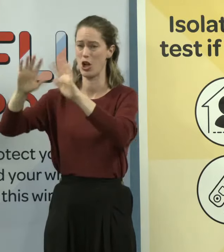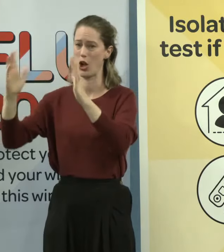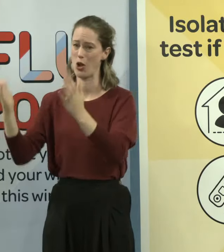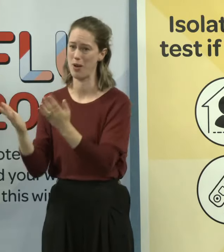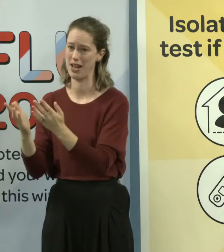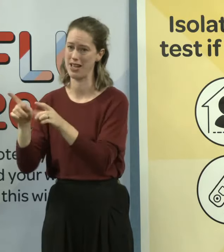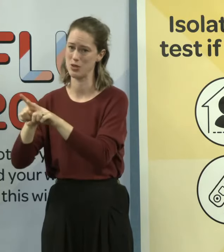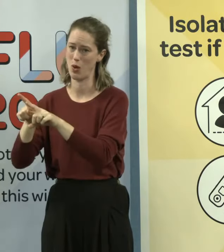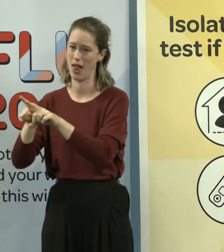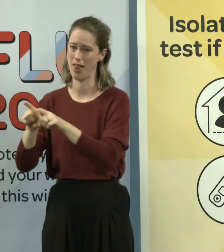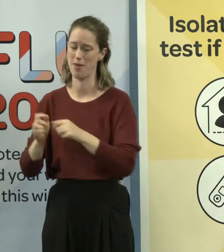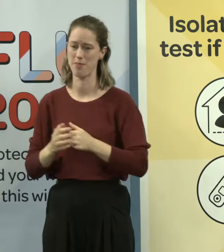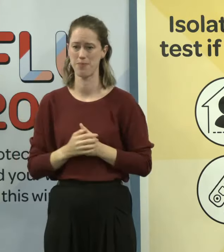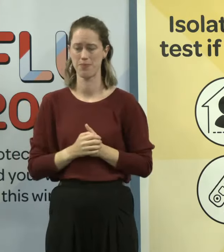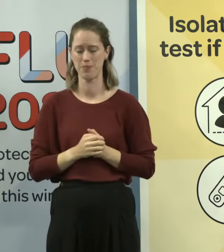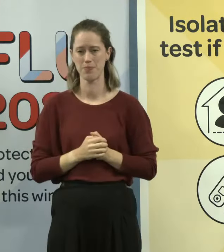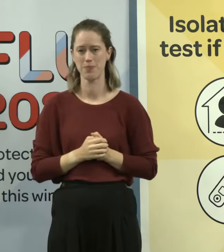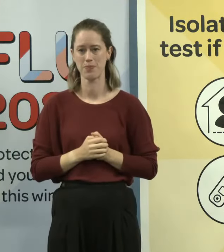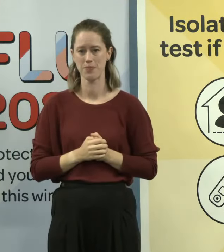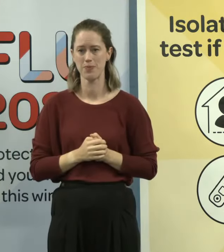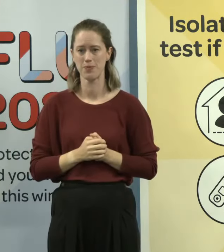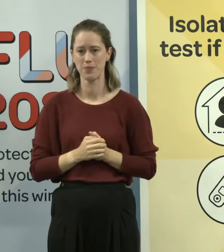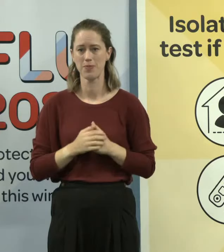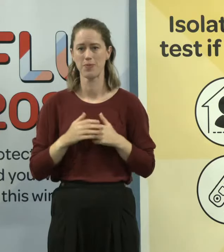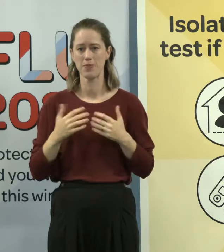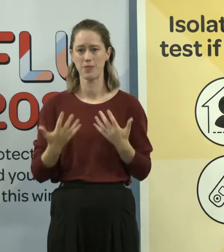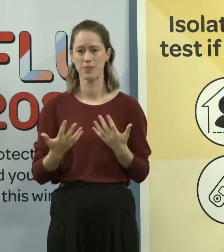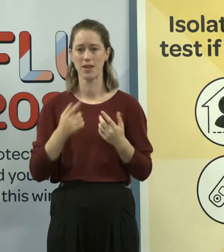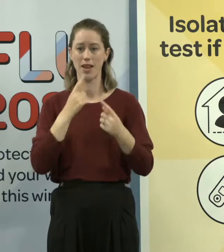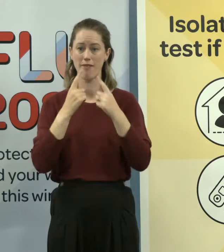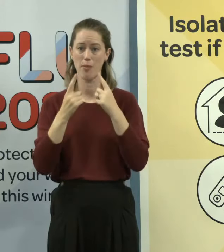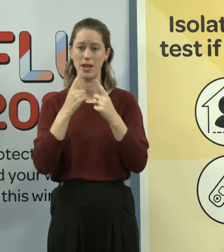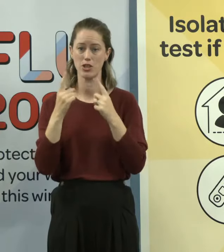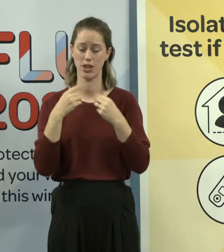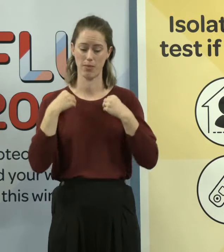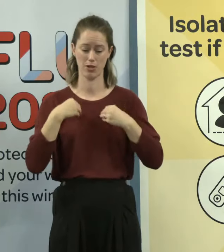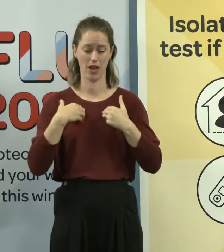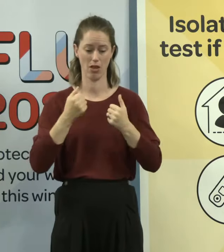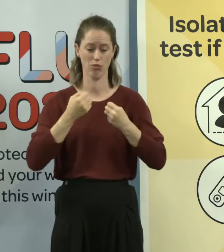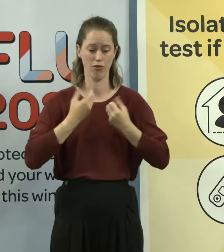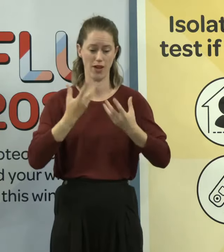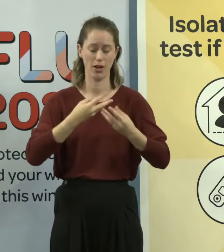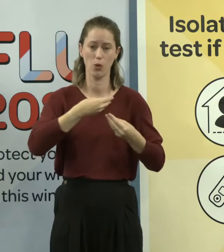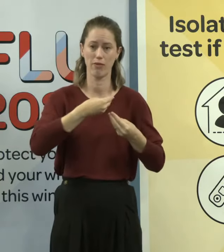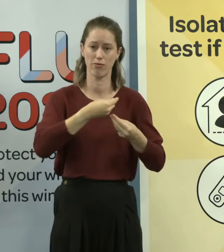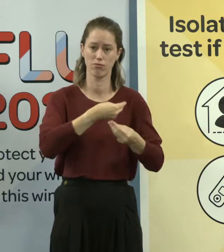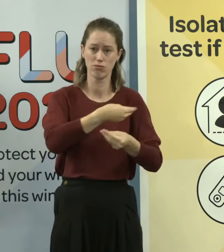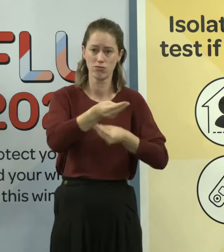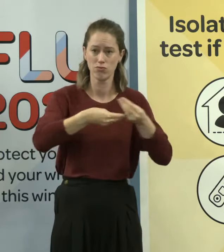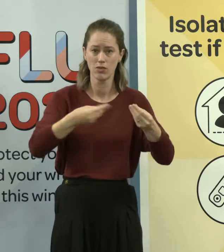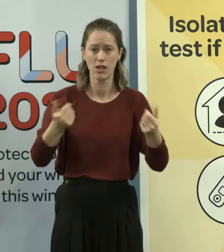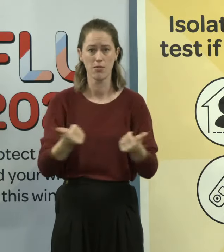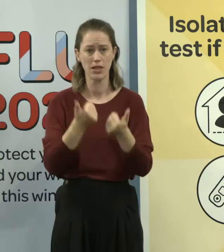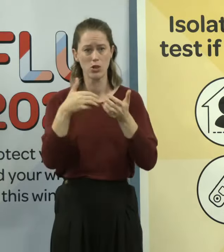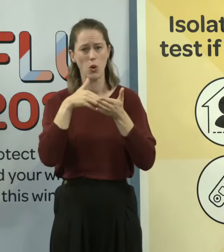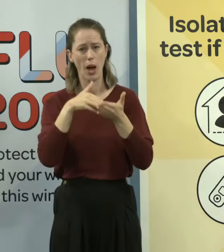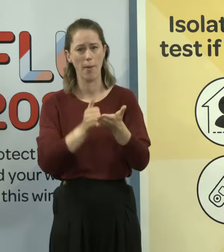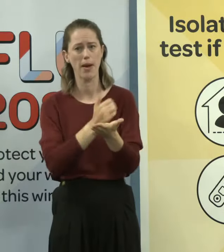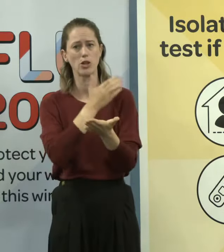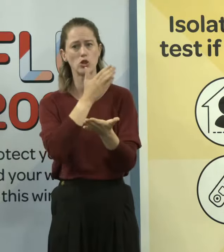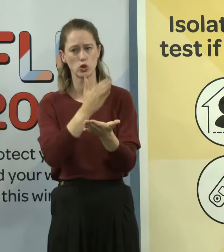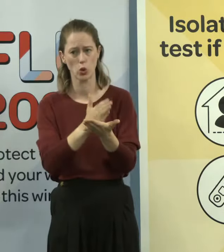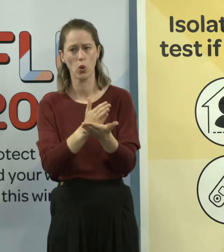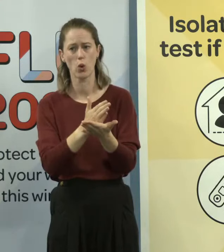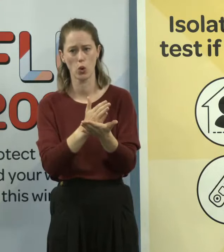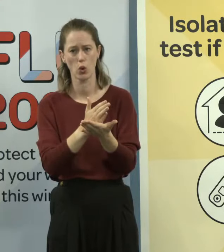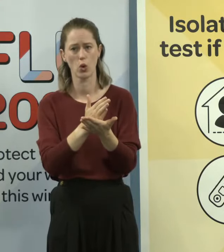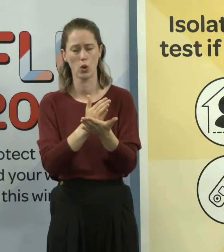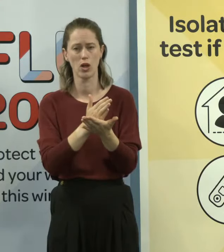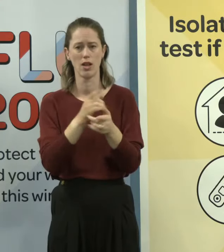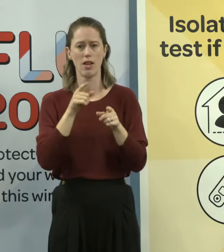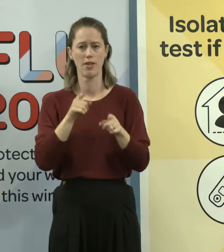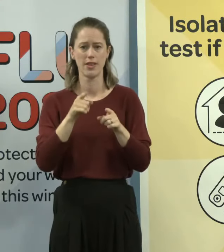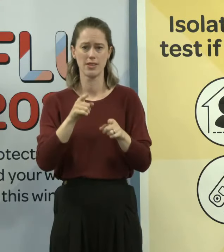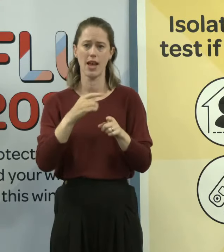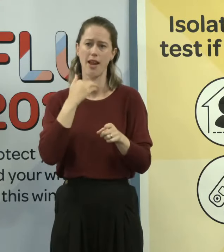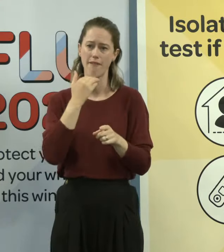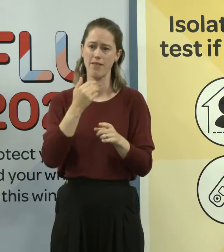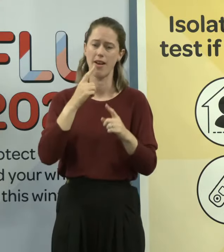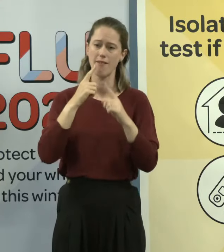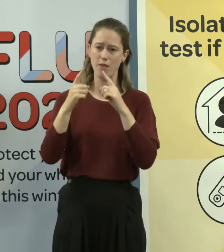roto'. Kaore tenei i horapa ki